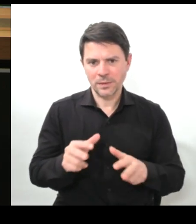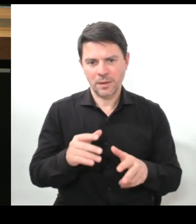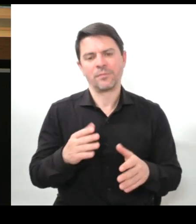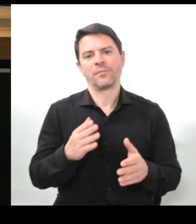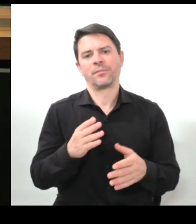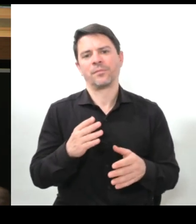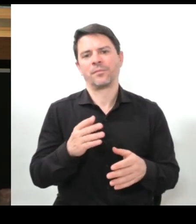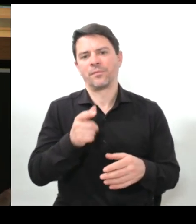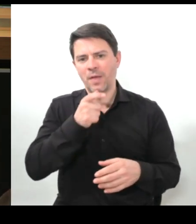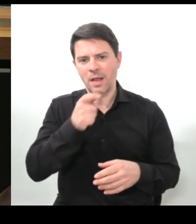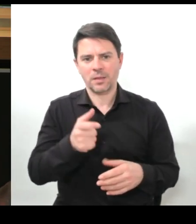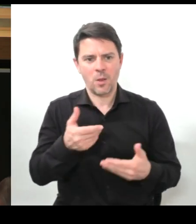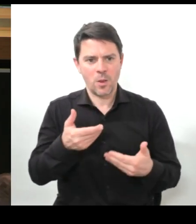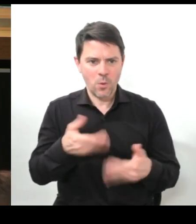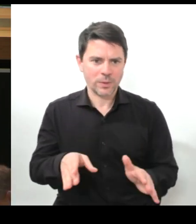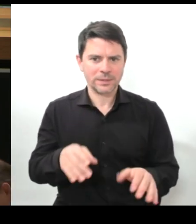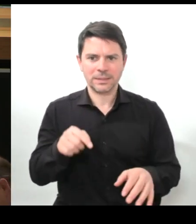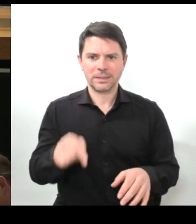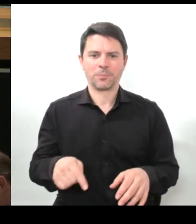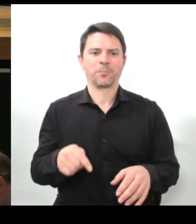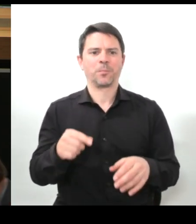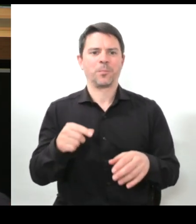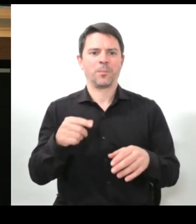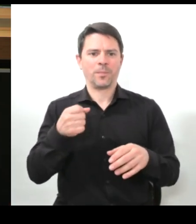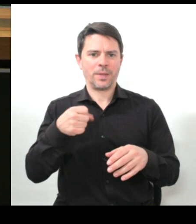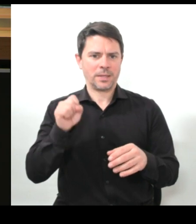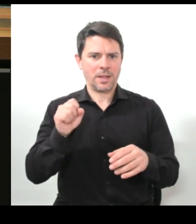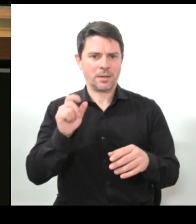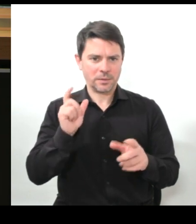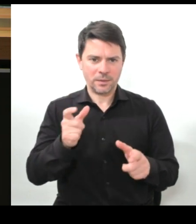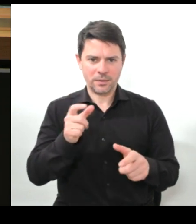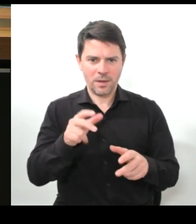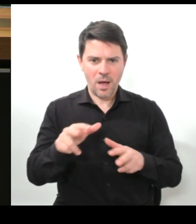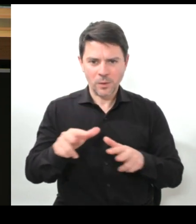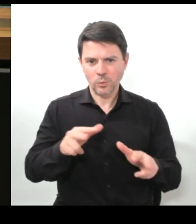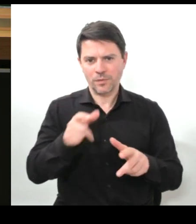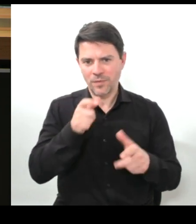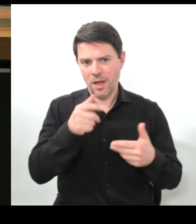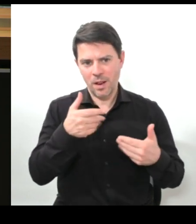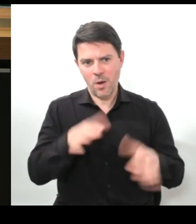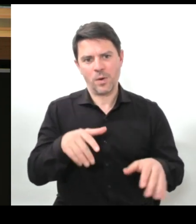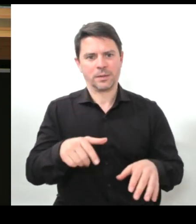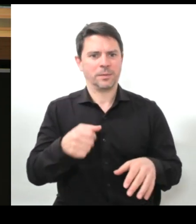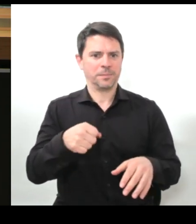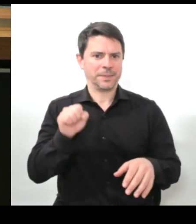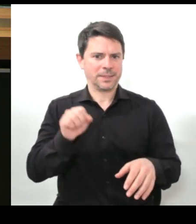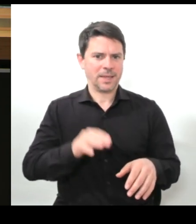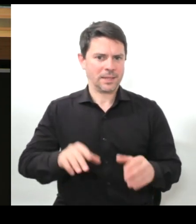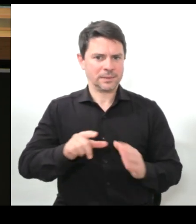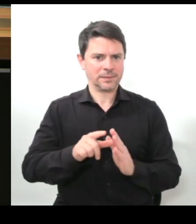dann zeigt sich ja durch diesen Antrag mehr als deutlich, dass wir vier Probleme identifizieren können.